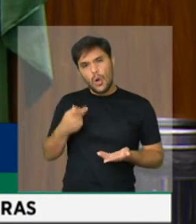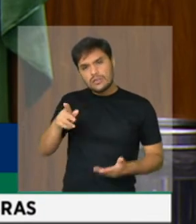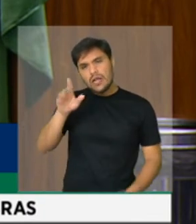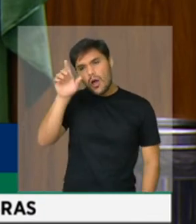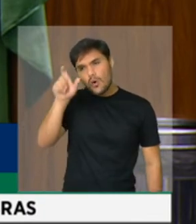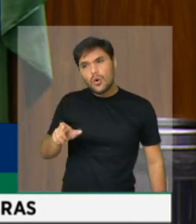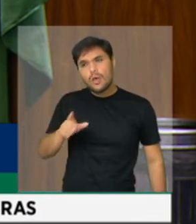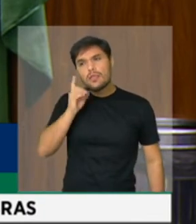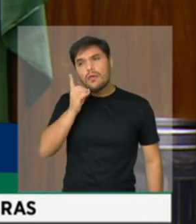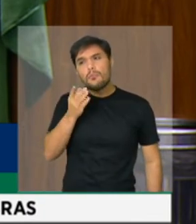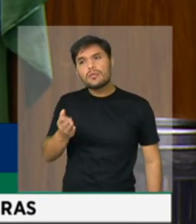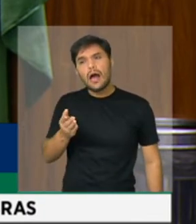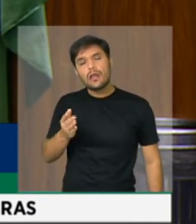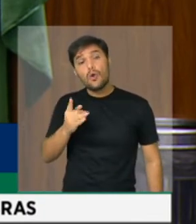ATENÇÃO. COBRE E VEJA O SEU PARLAMENTAR QUE DAQUI UM ANO,